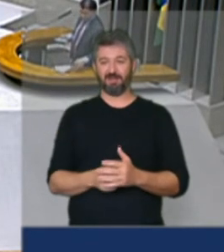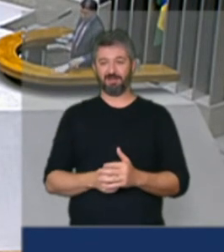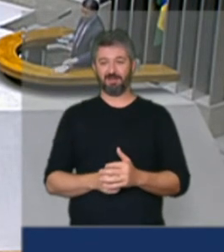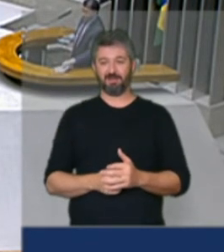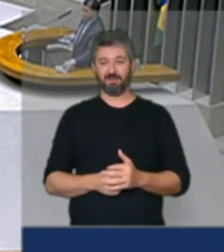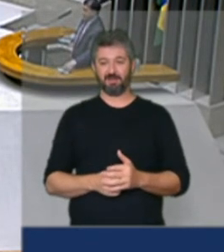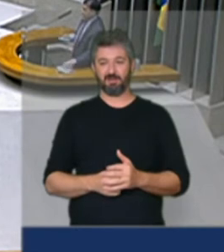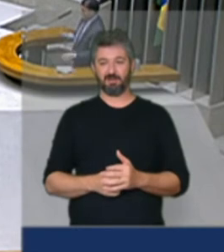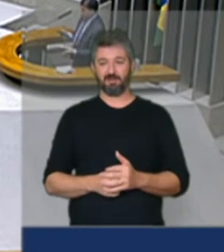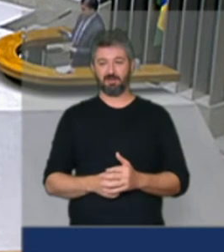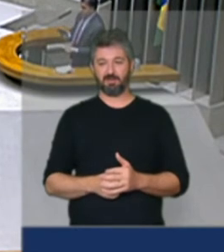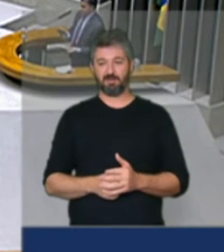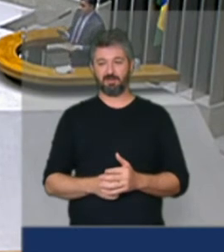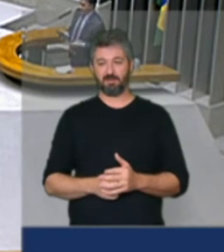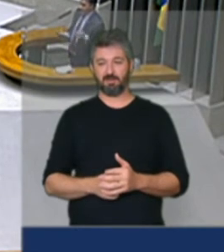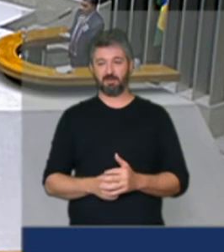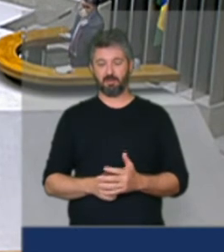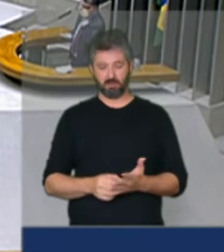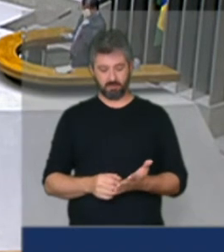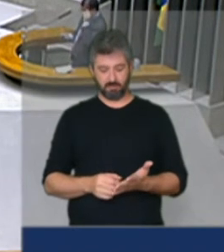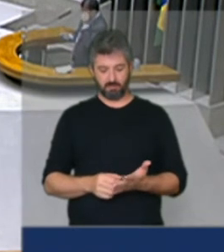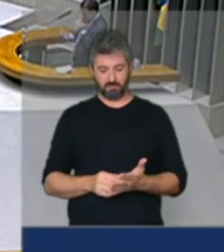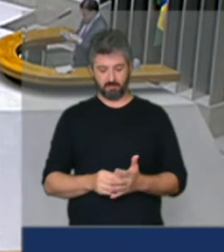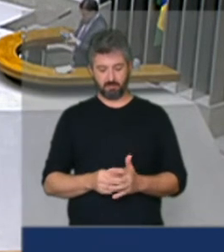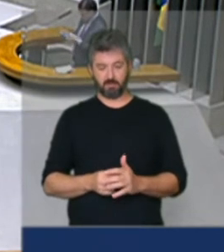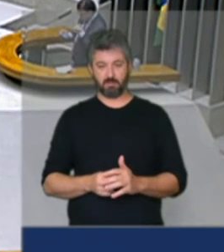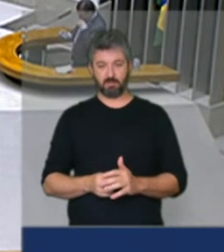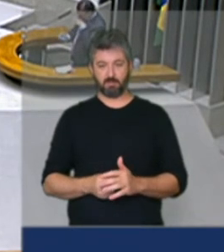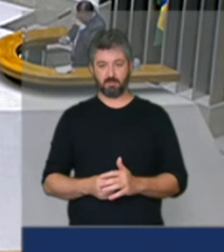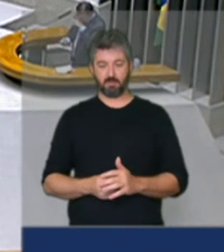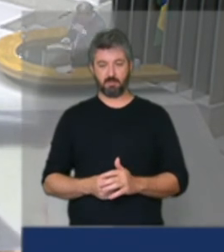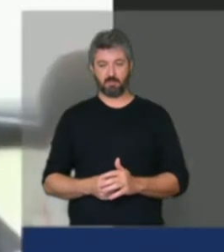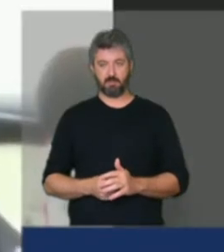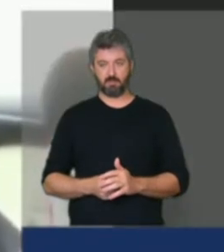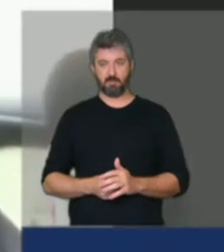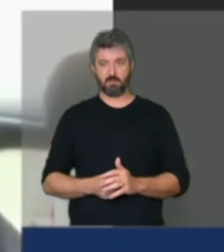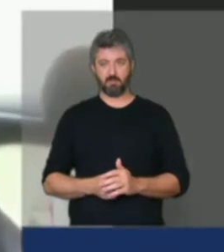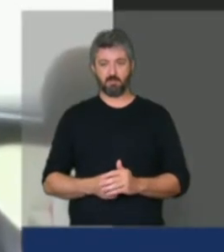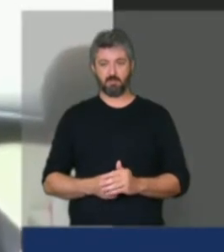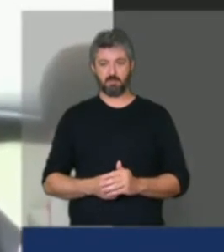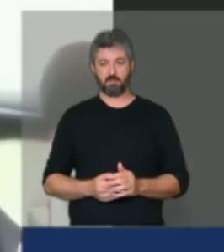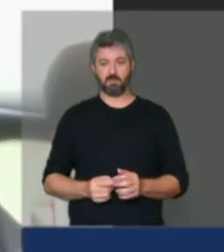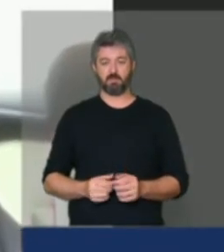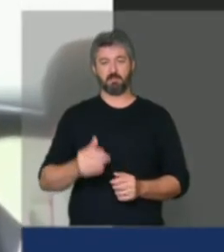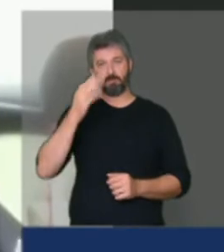ZECA. -- [DEPUTADO]: OBRIGADO, PRESIDENTE, E A SAUDAÇÃO AQUI A TODOS QUE NOS ASSISTEM, NOS OUVEM, PELA TV E RÁDIO